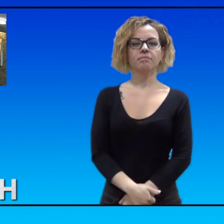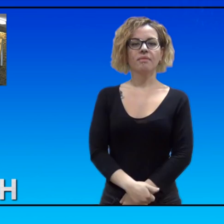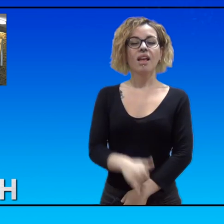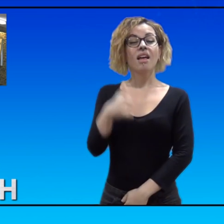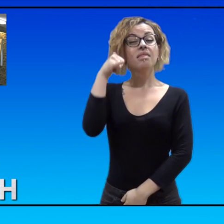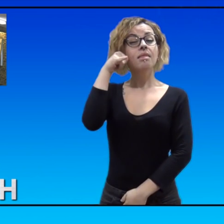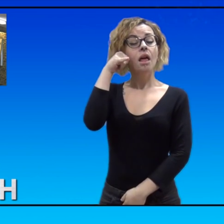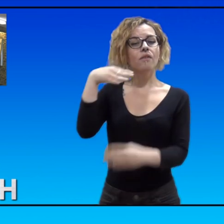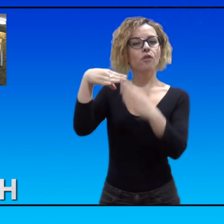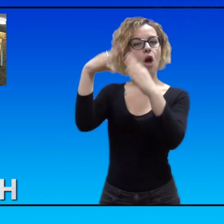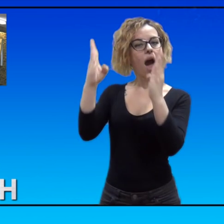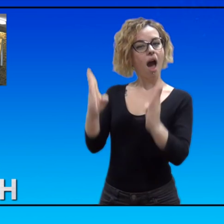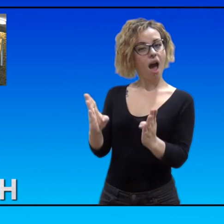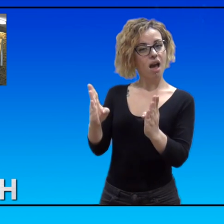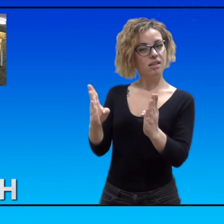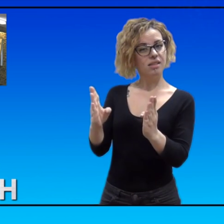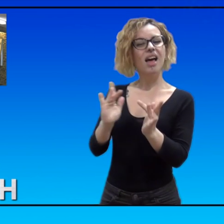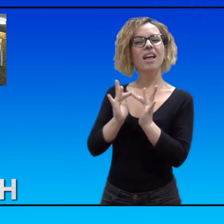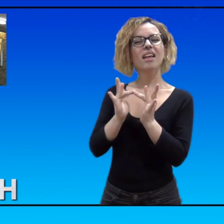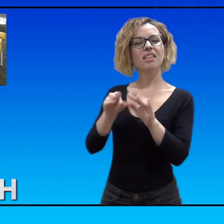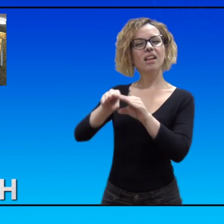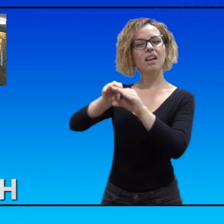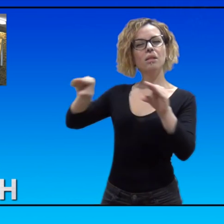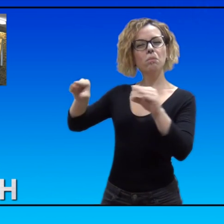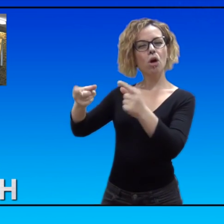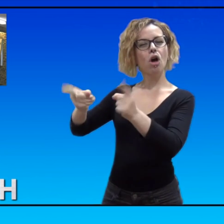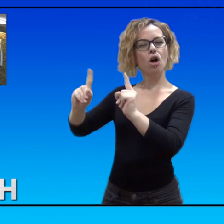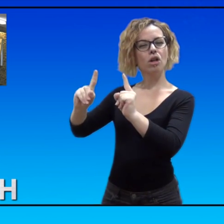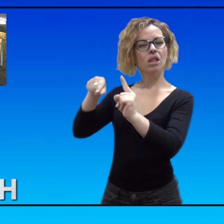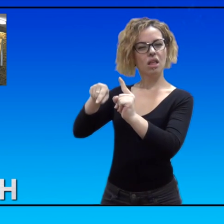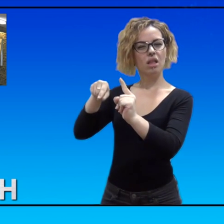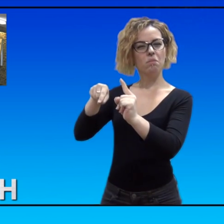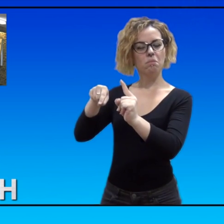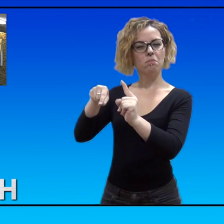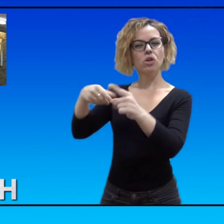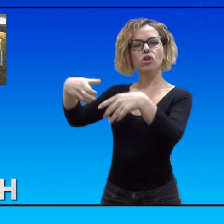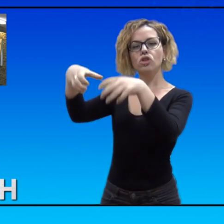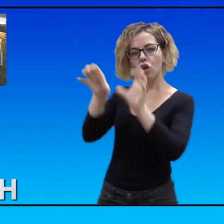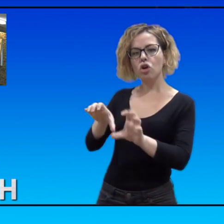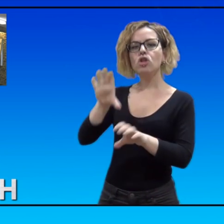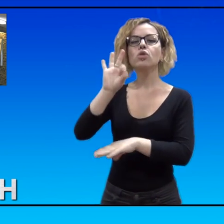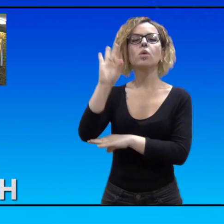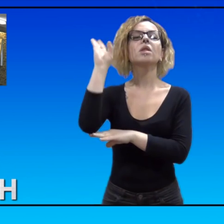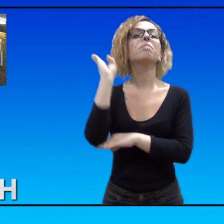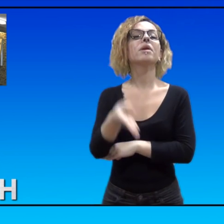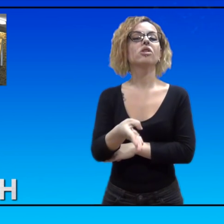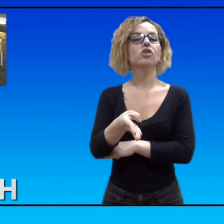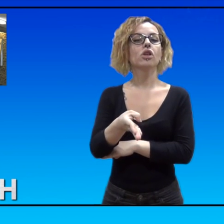Sconto del 50% sul canone mensile telefono&internet per i servizi di telefonia fissa,